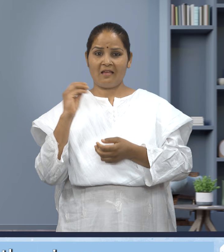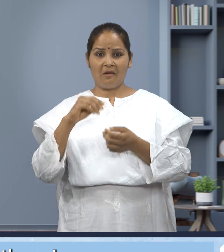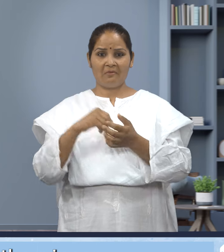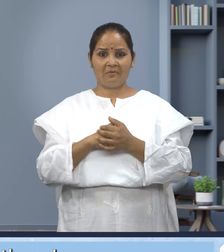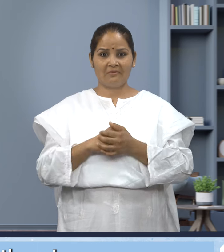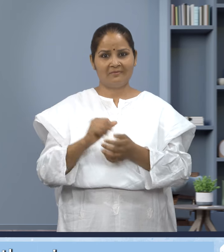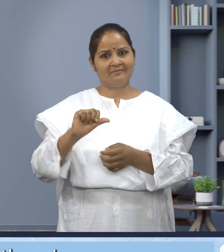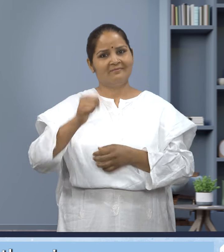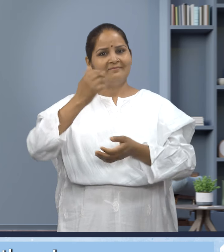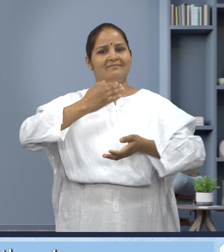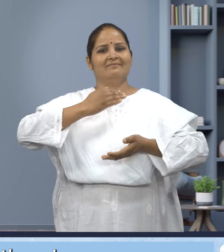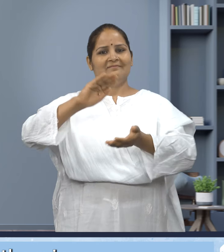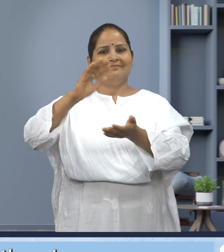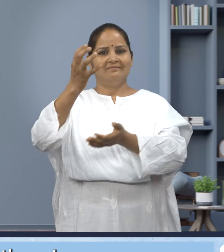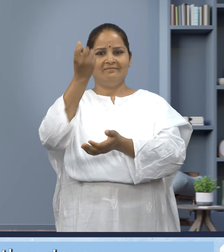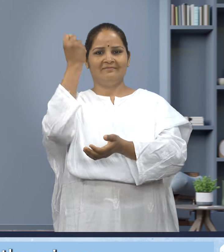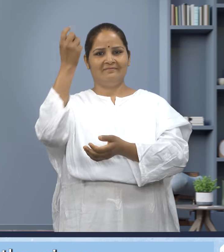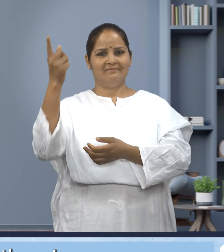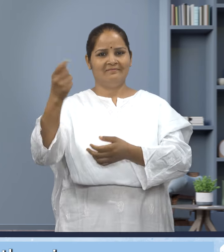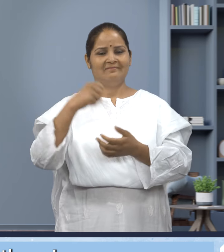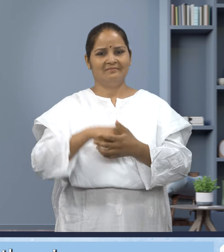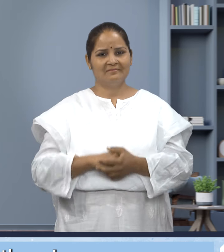మరియు అది విజేతగా ప్రకటించబడుతుంది.